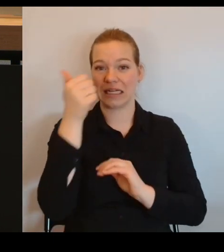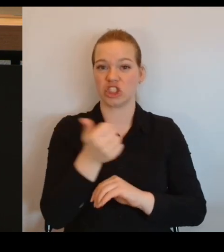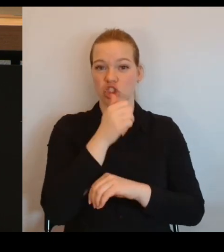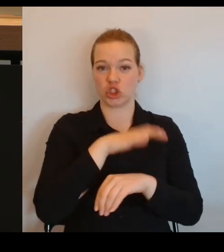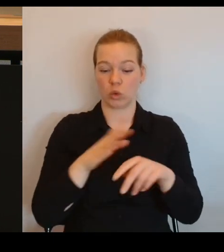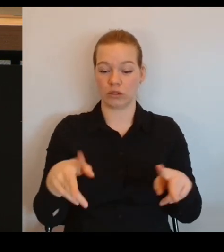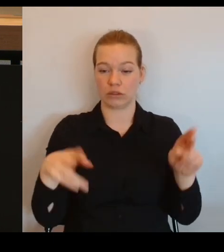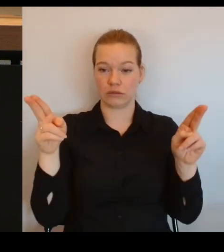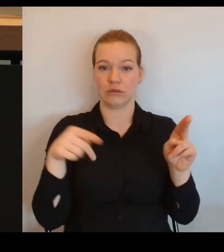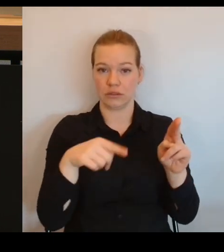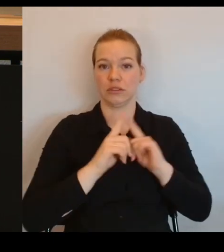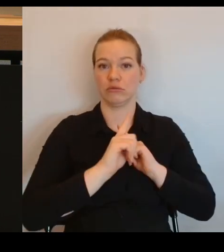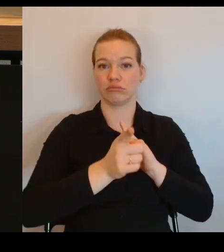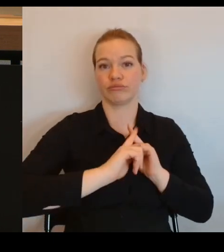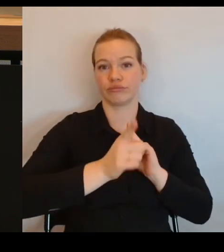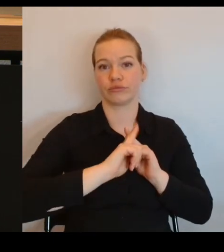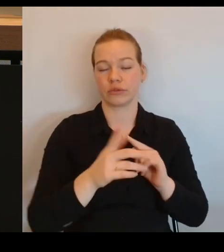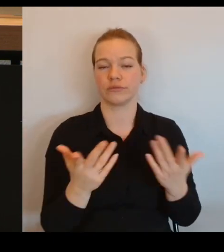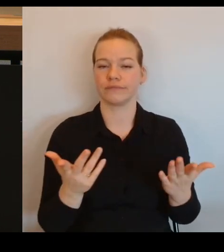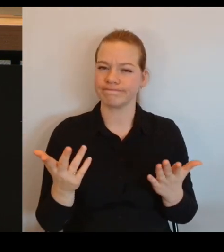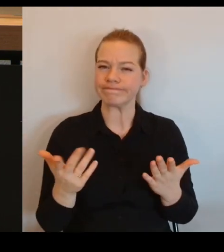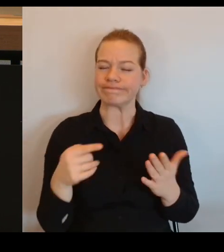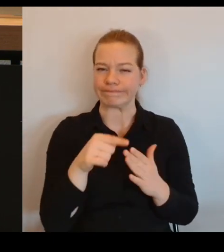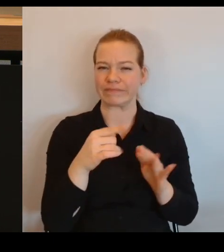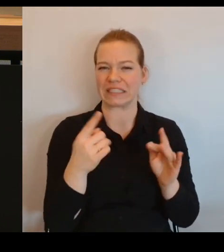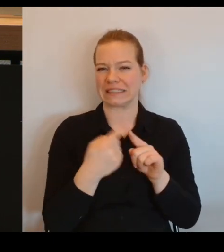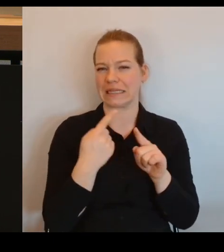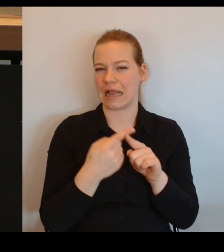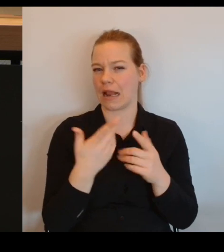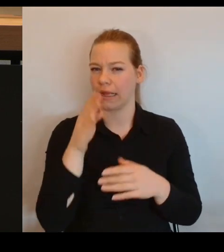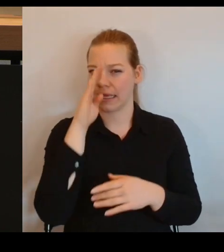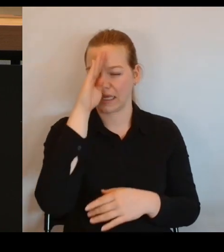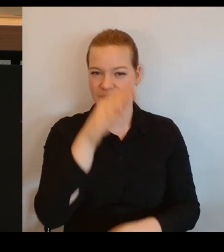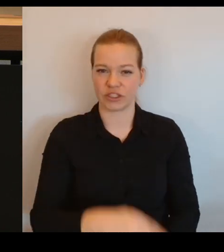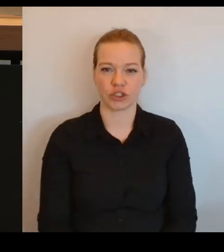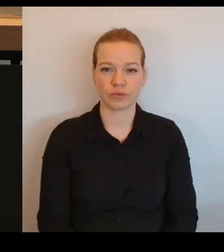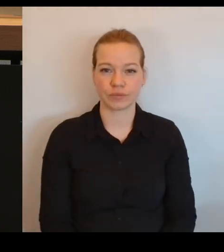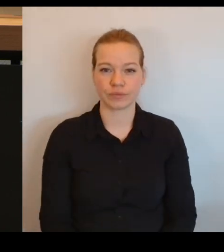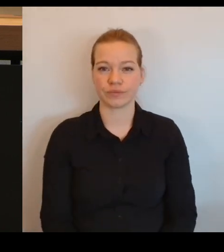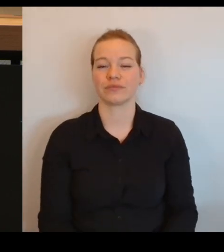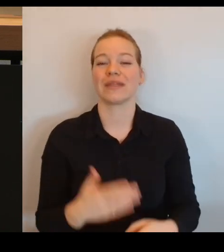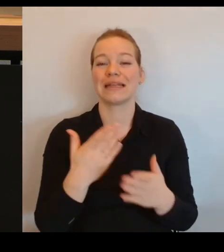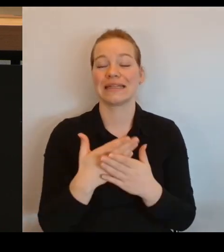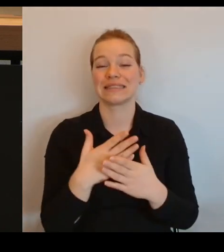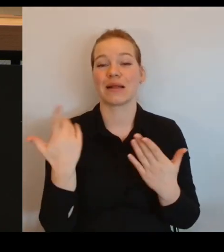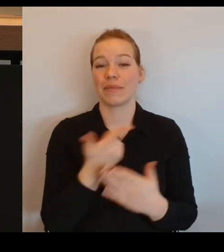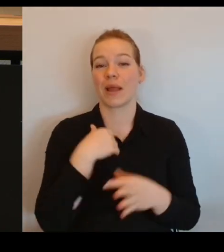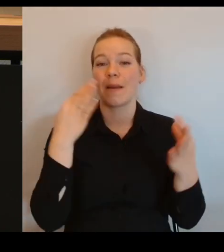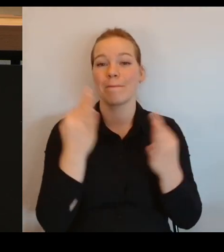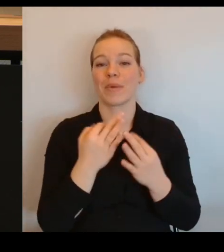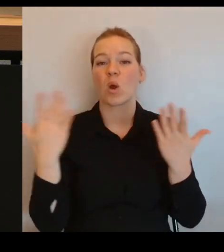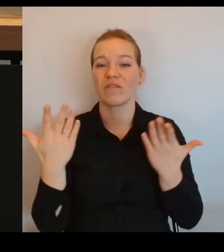Thema Intelligente Ampeln und zu Bus Sonderfahrstreifen in der Abstimmung, die sich konkret und tiefgreifend der